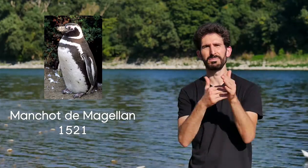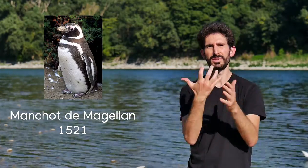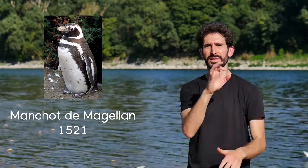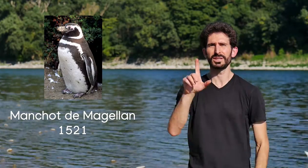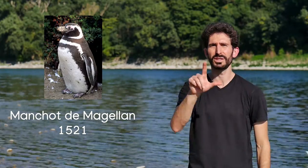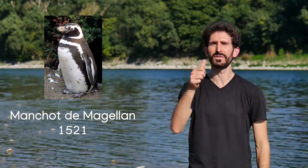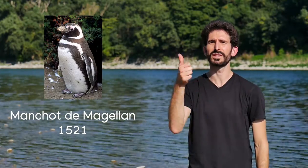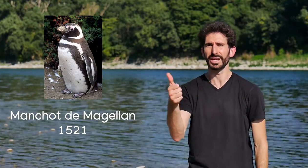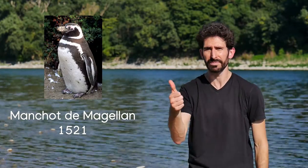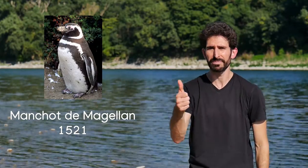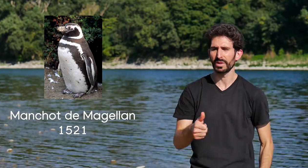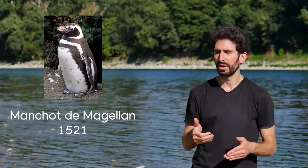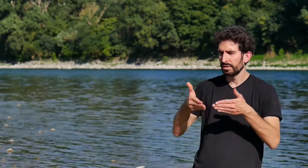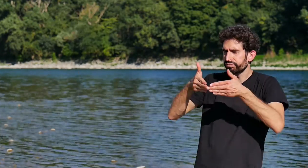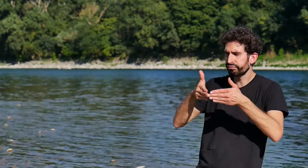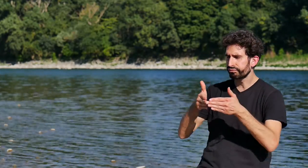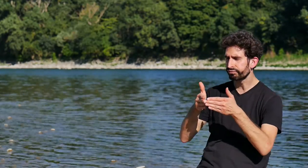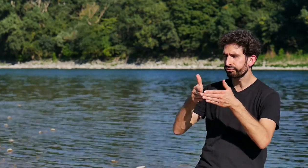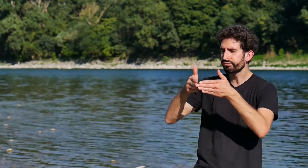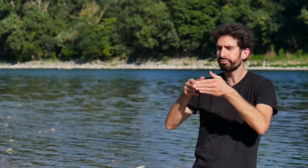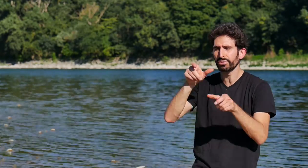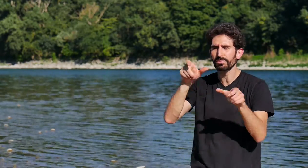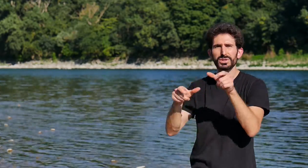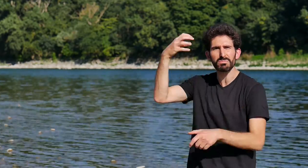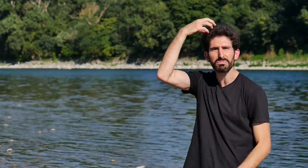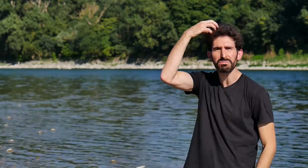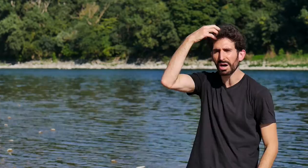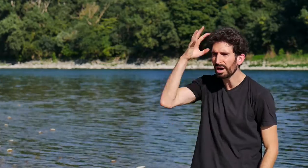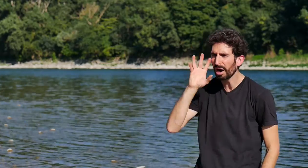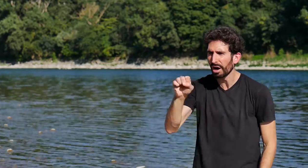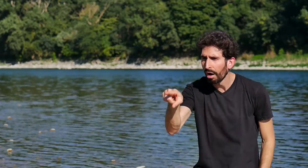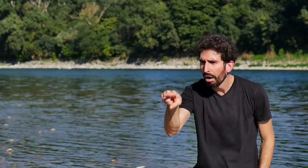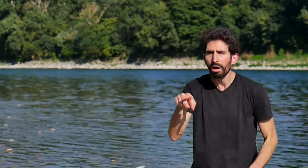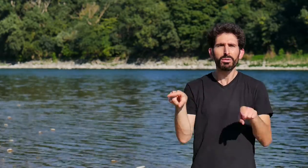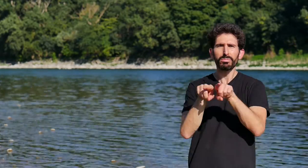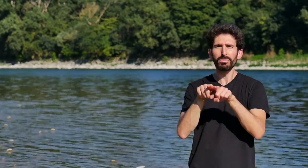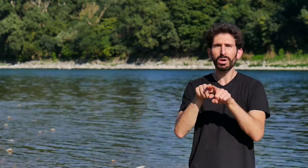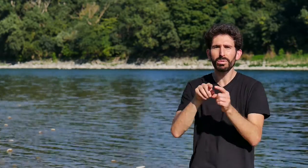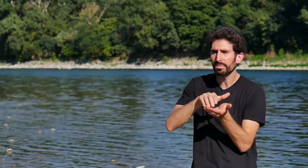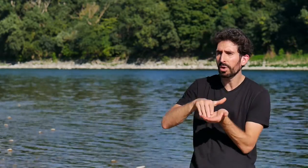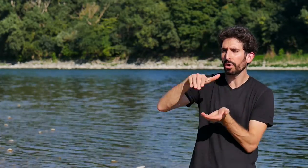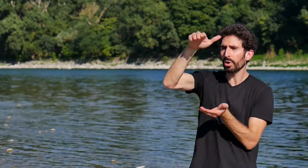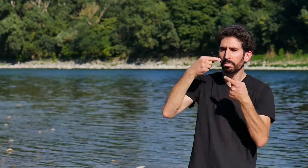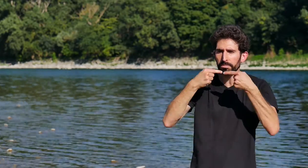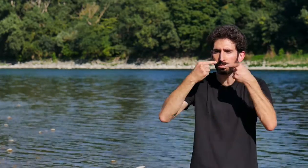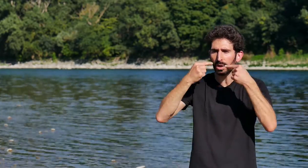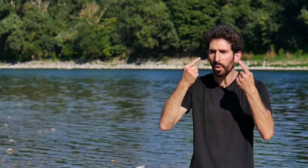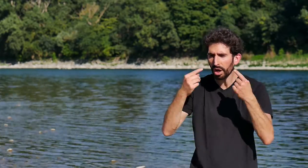en 1521. Quand les marins les ont vu, ils ont pensé au grand pingouin :